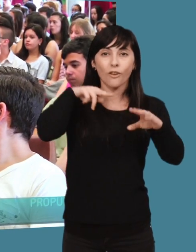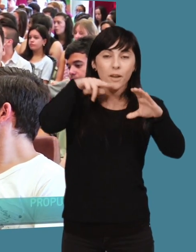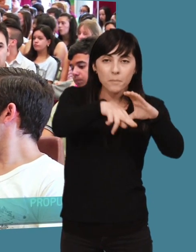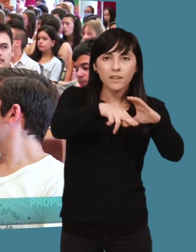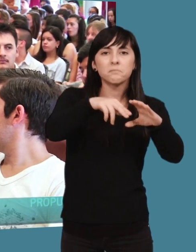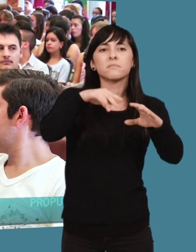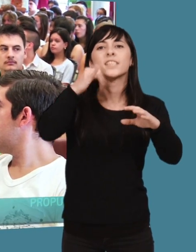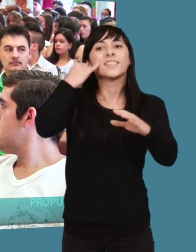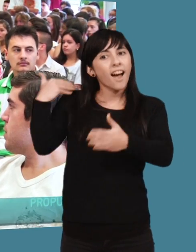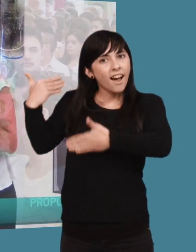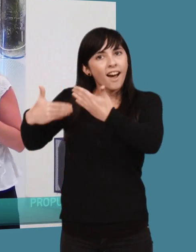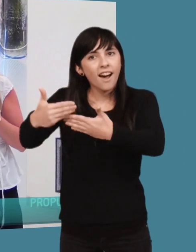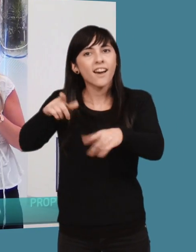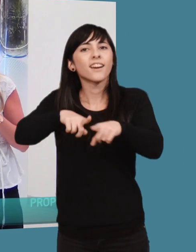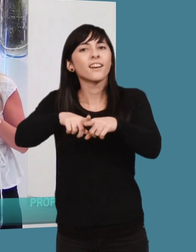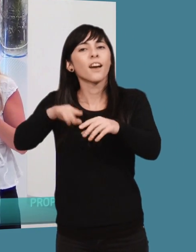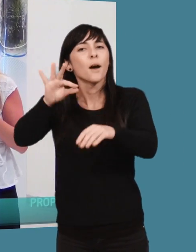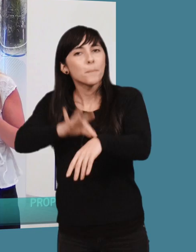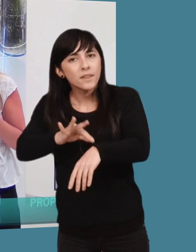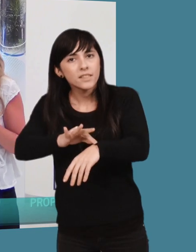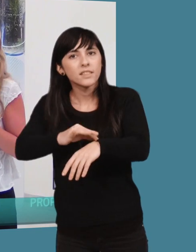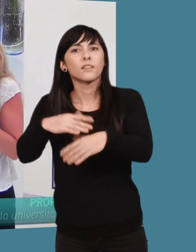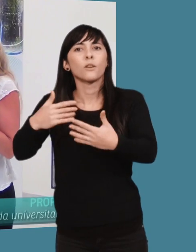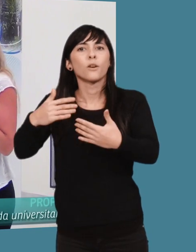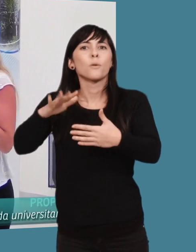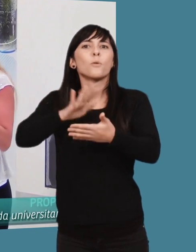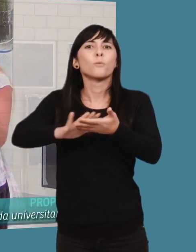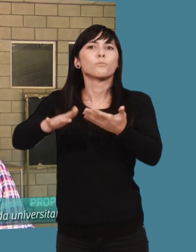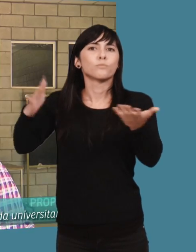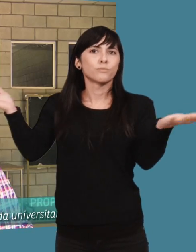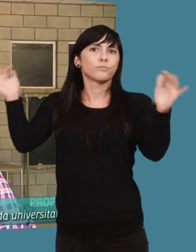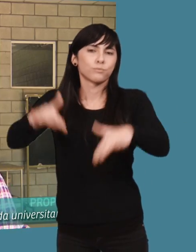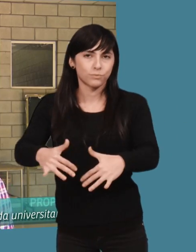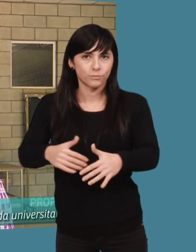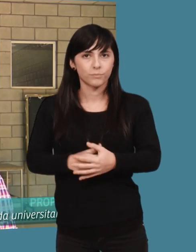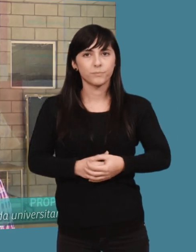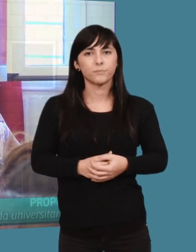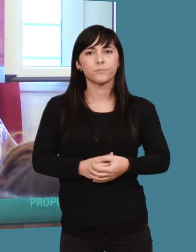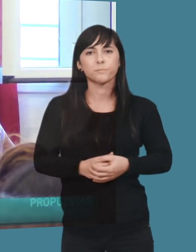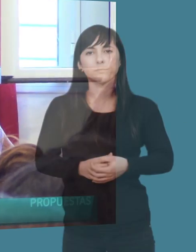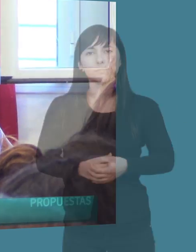y creo que ya el tener avanzado la carrera de Medicina, tambien ha convocado más ingresantes.